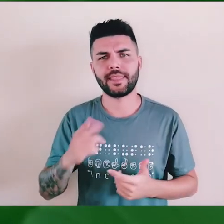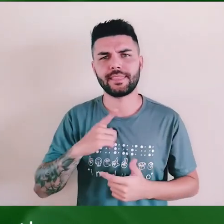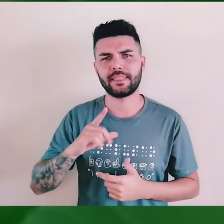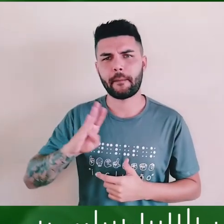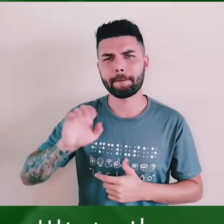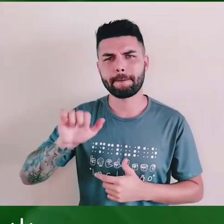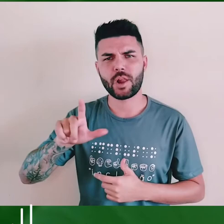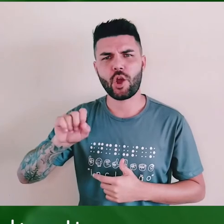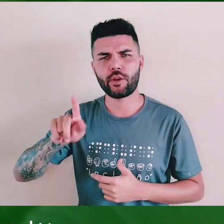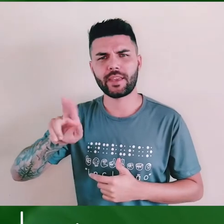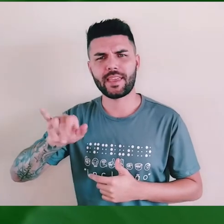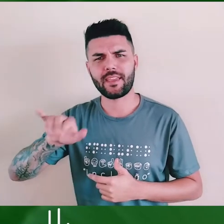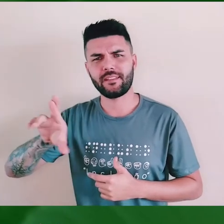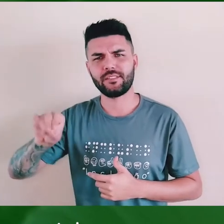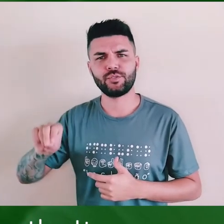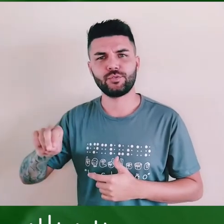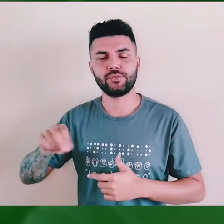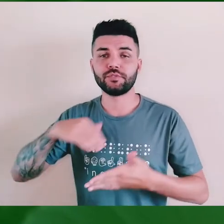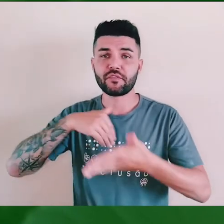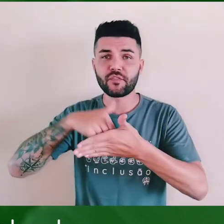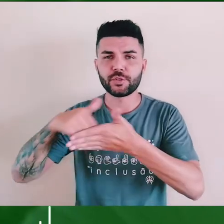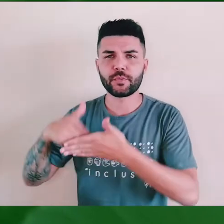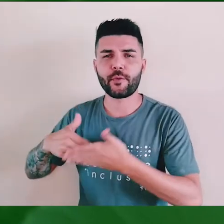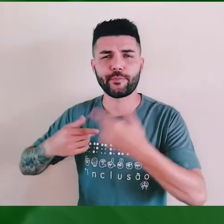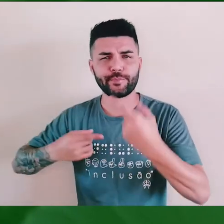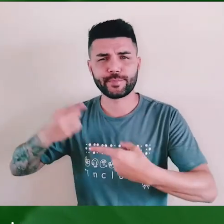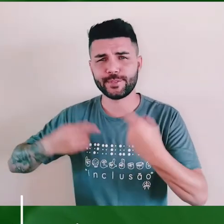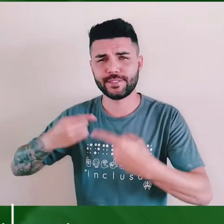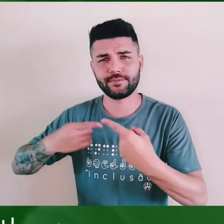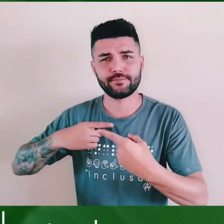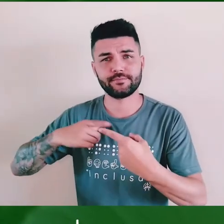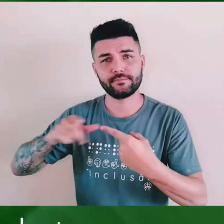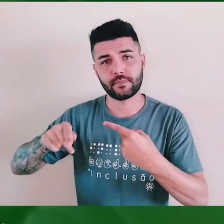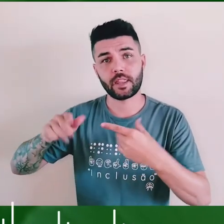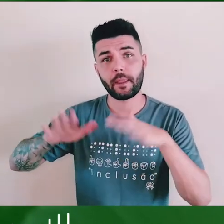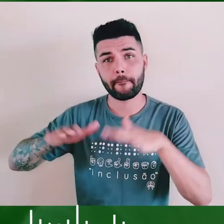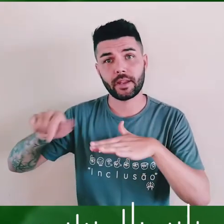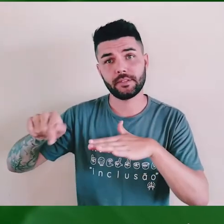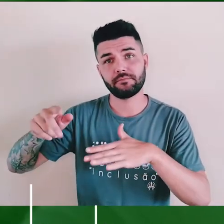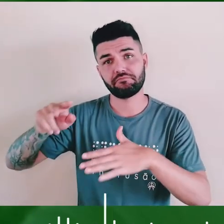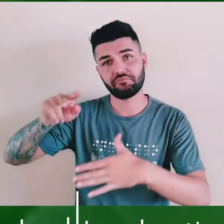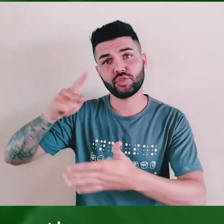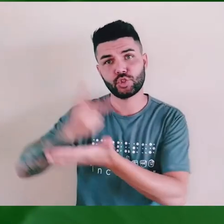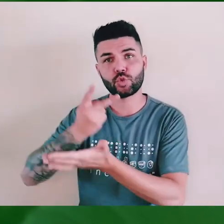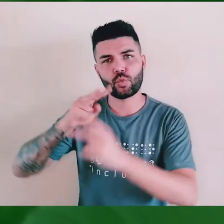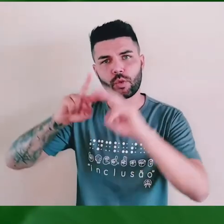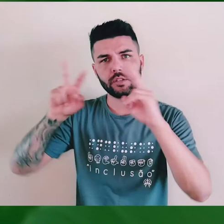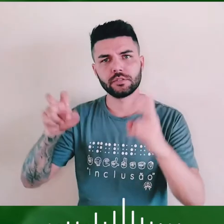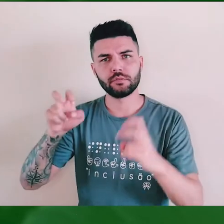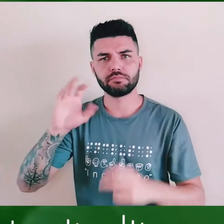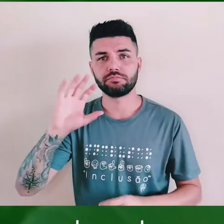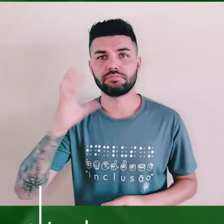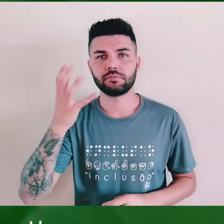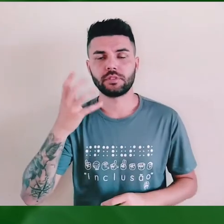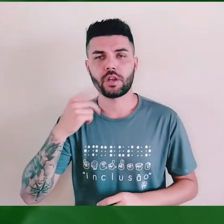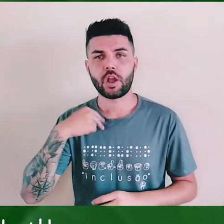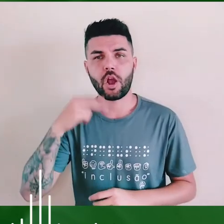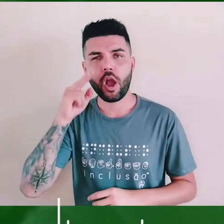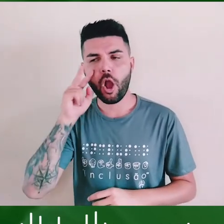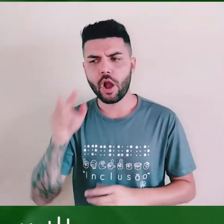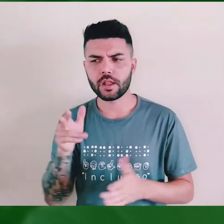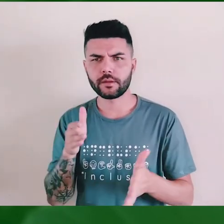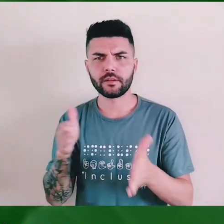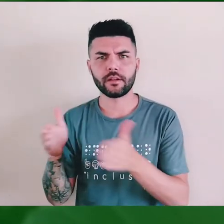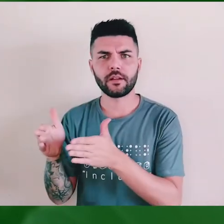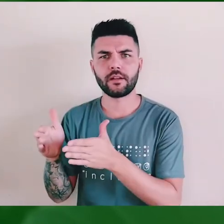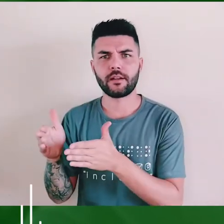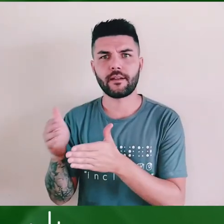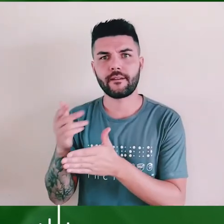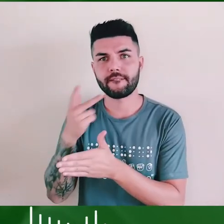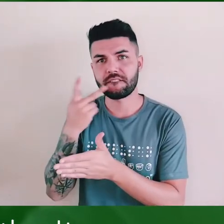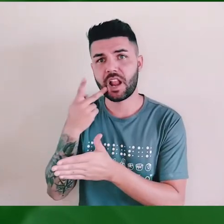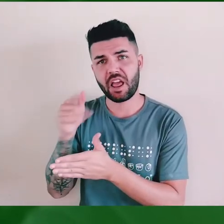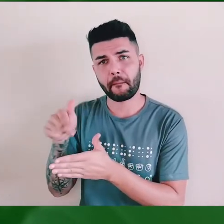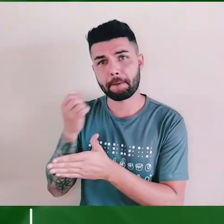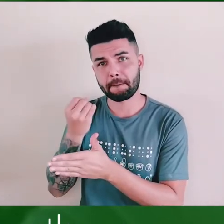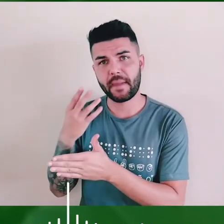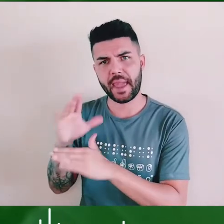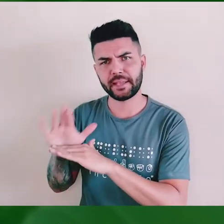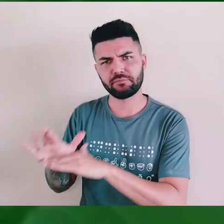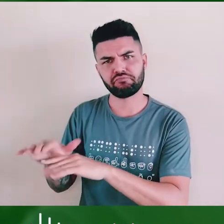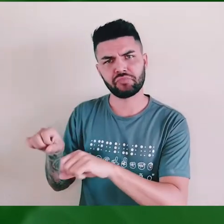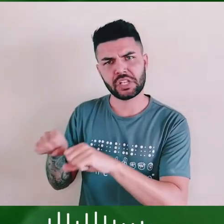futebol que falam de uma forma a falar bem do lado que eles defendem. E isso é muito